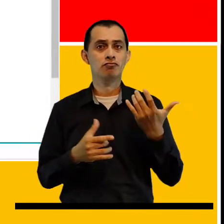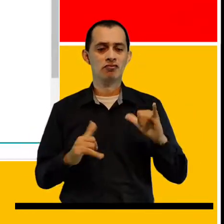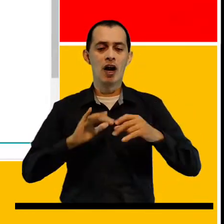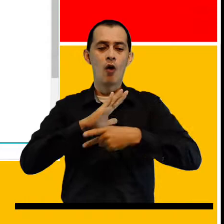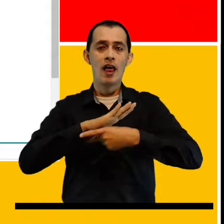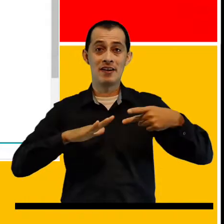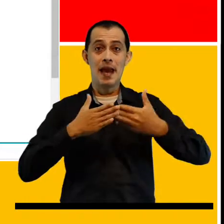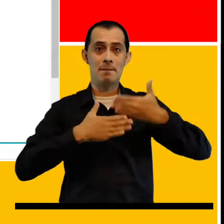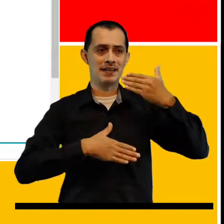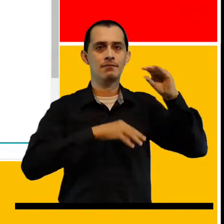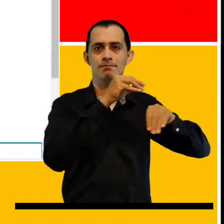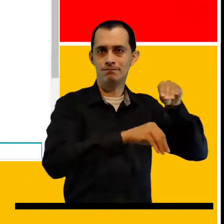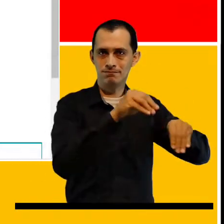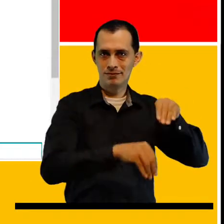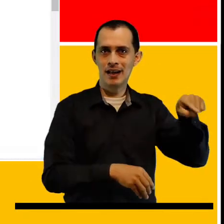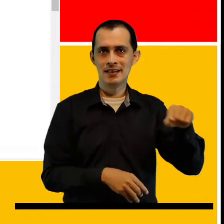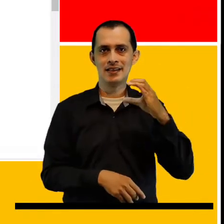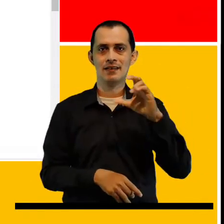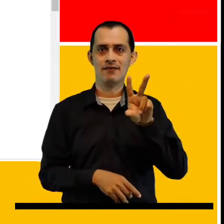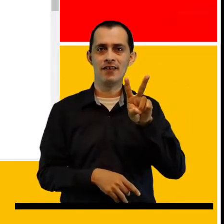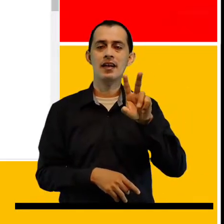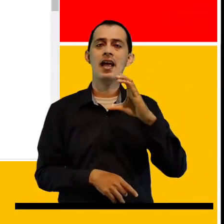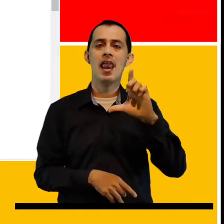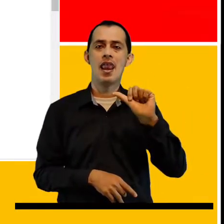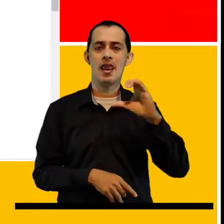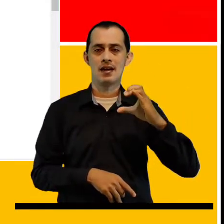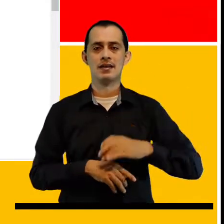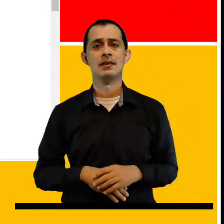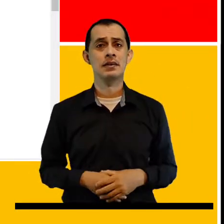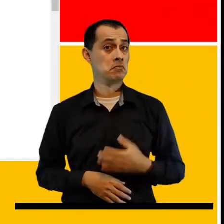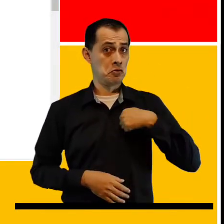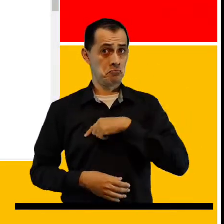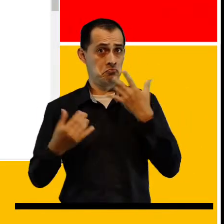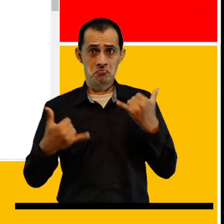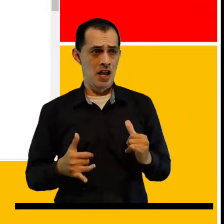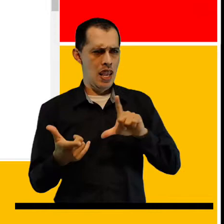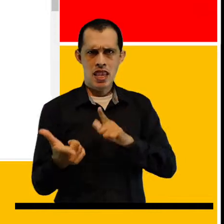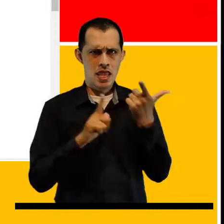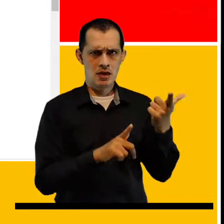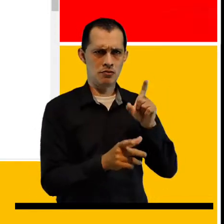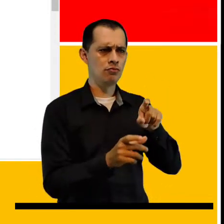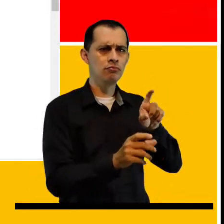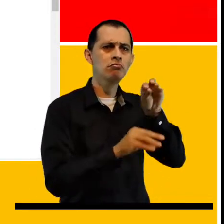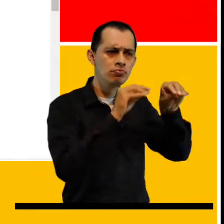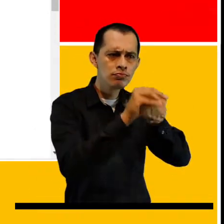Cuando ya esté creado, procedemos a ingresar con nuestros datos personales, como yo ya